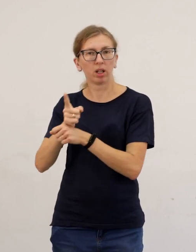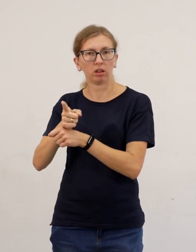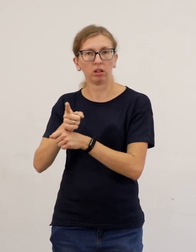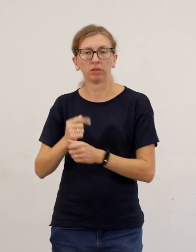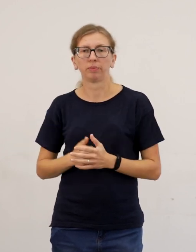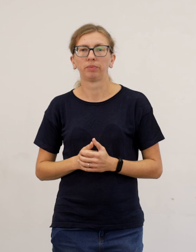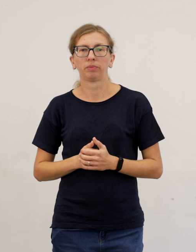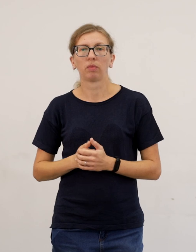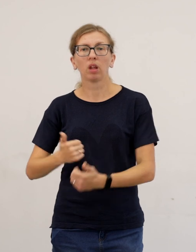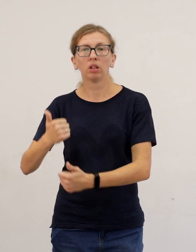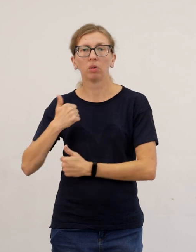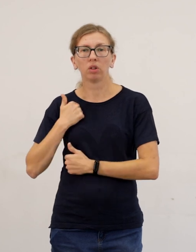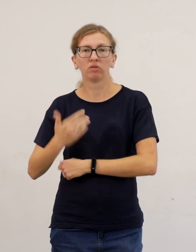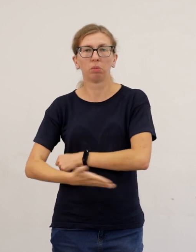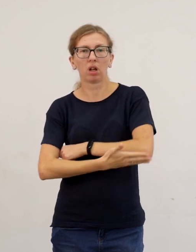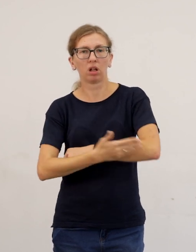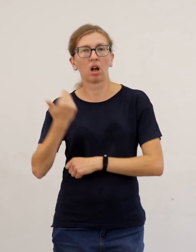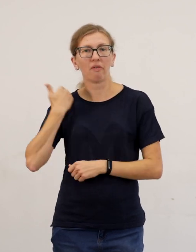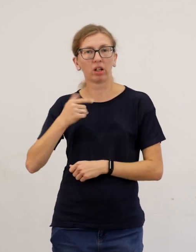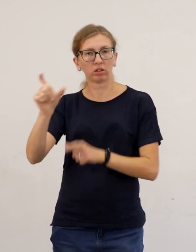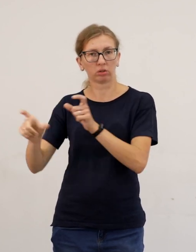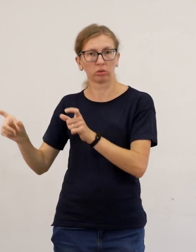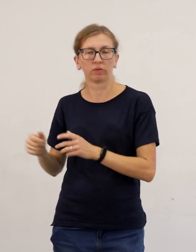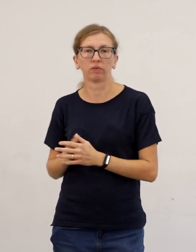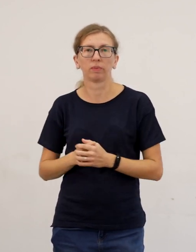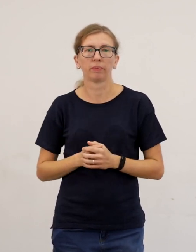Żołnierze dywizjonu stanowili wsparcie kawalerzystów.